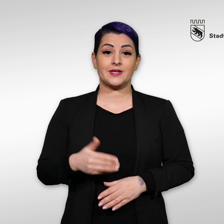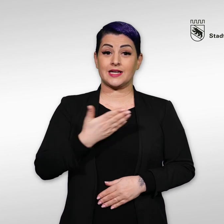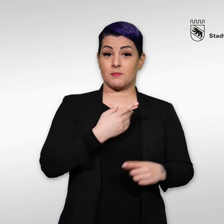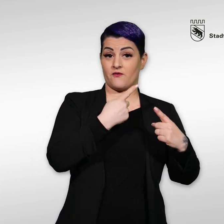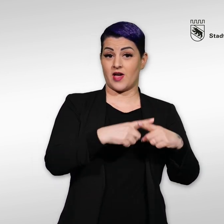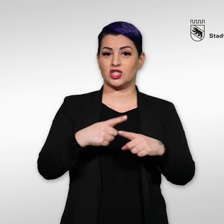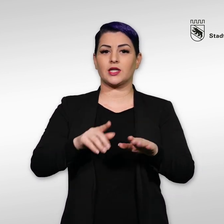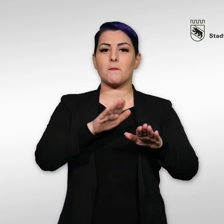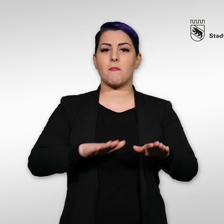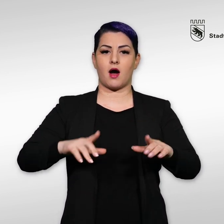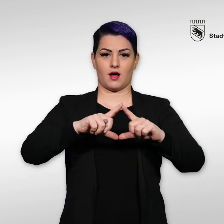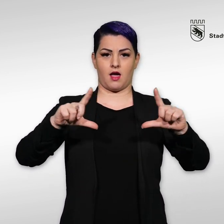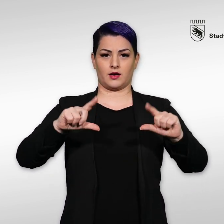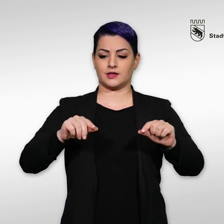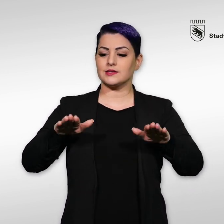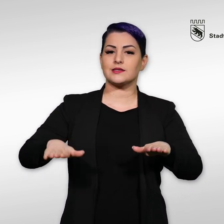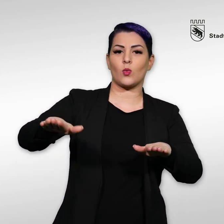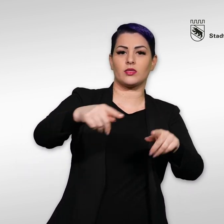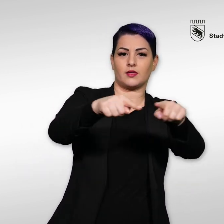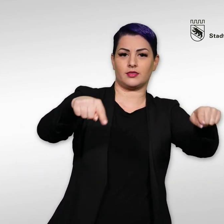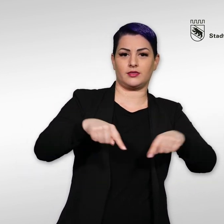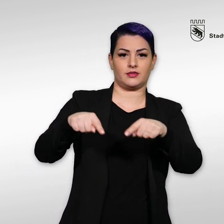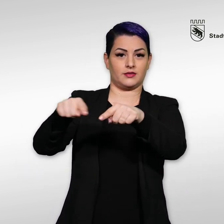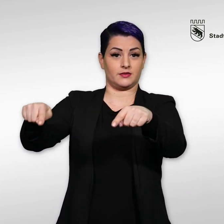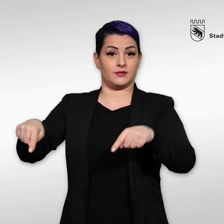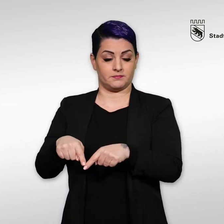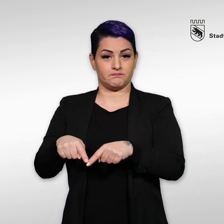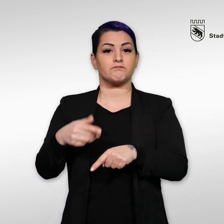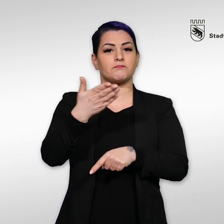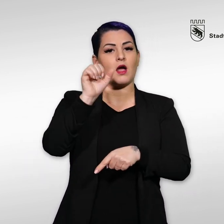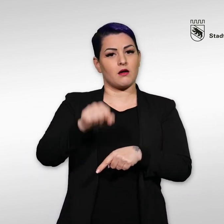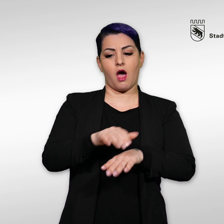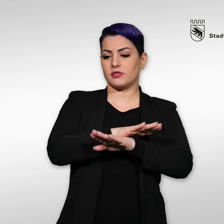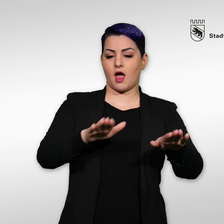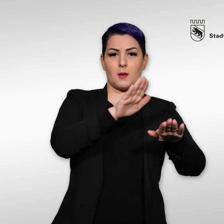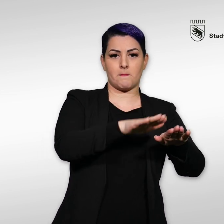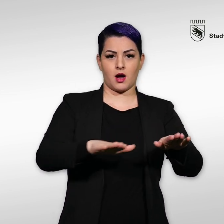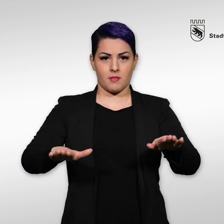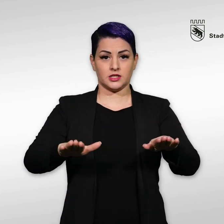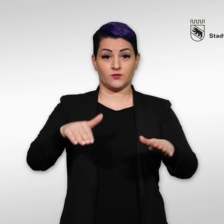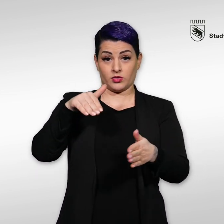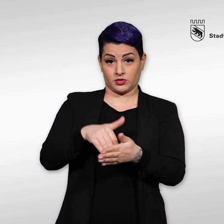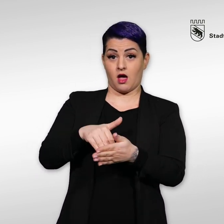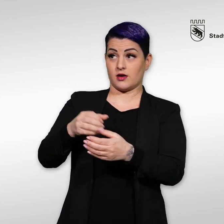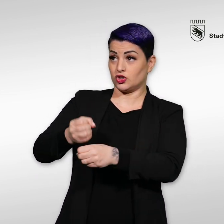Es gibt verschiedene Parkkartenzonen. Sie können auf allen Parkplätzen parkieren,